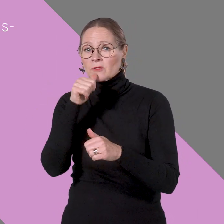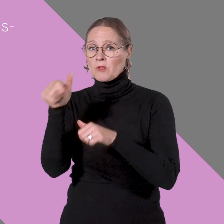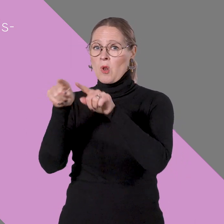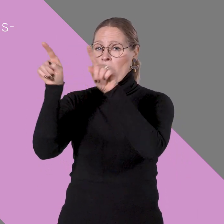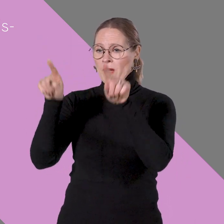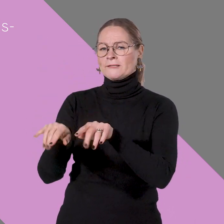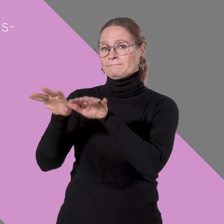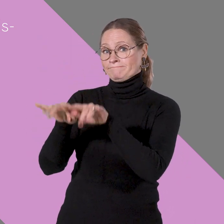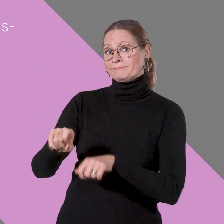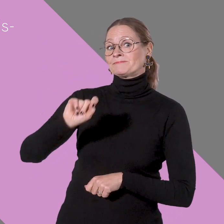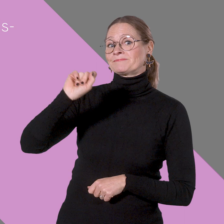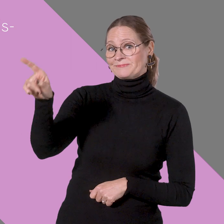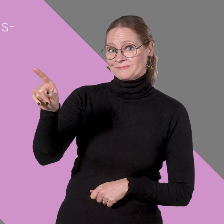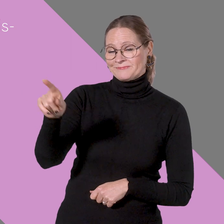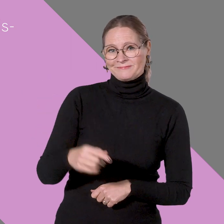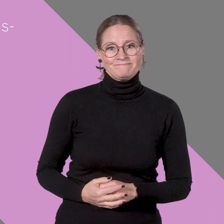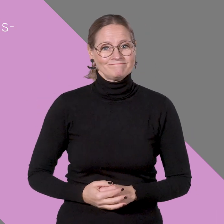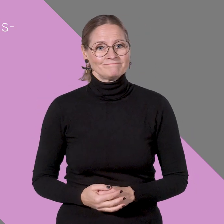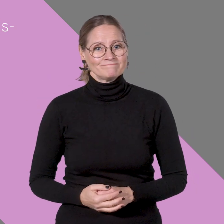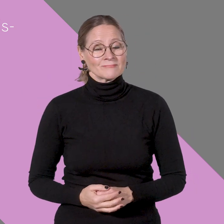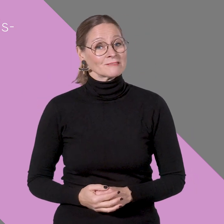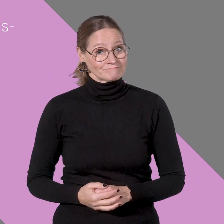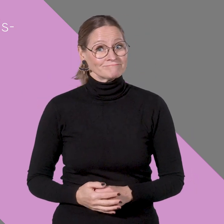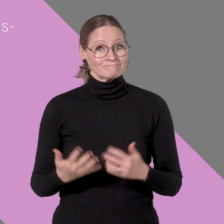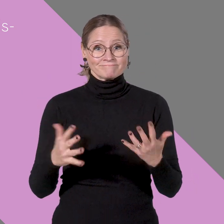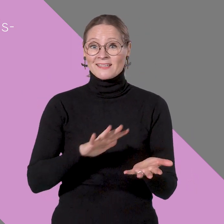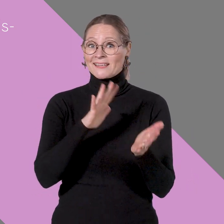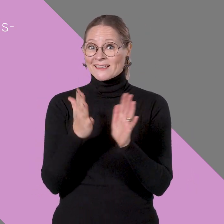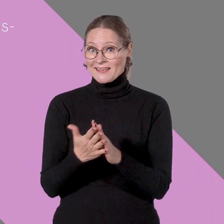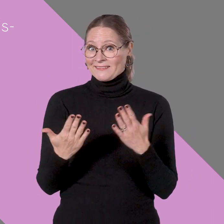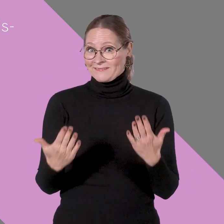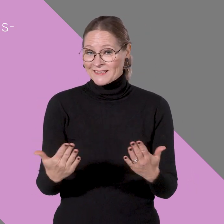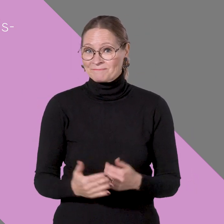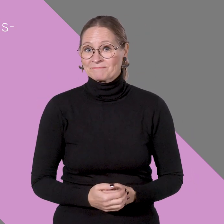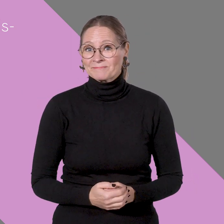erillisellä ilmoittautumislomakkeella. Tässä kaikki tällä kertaa.